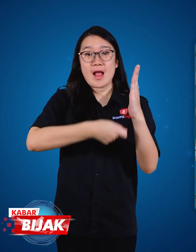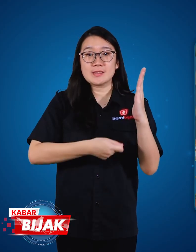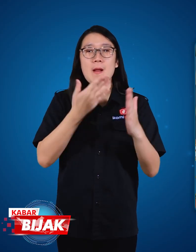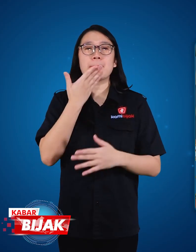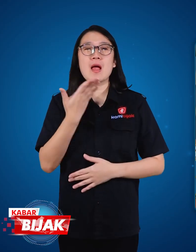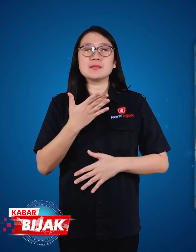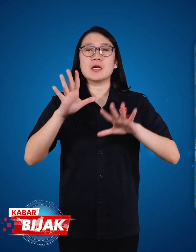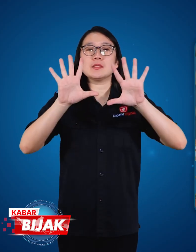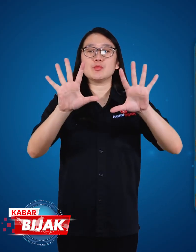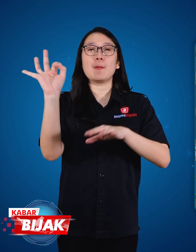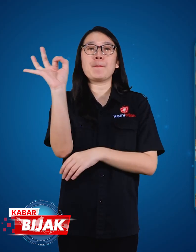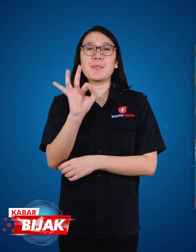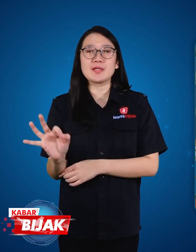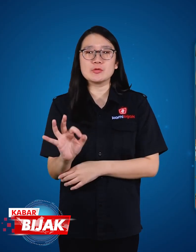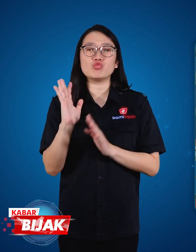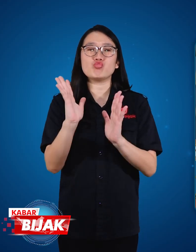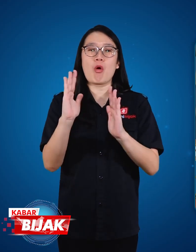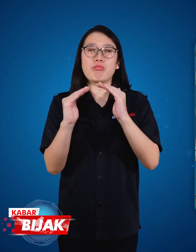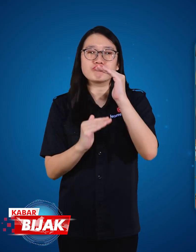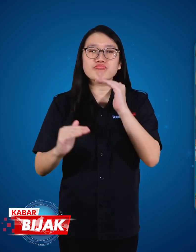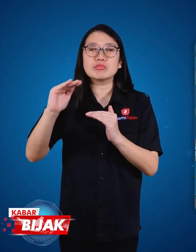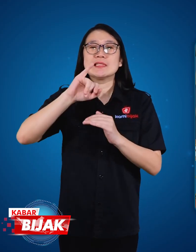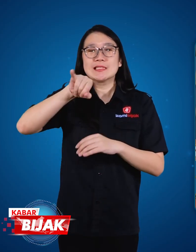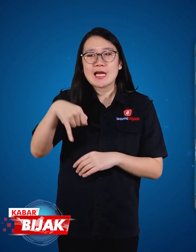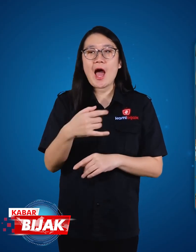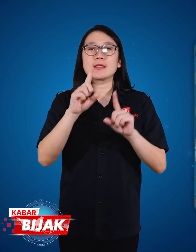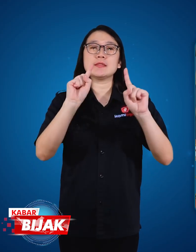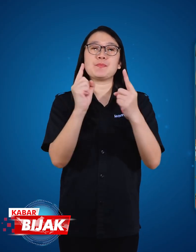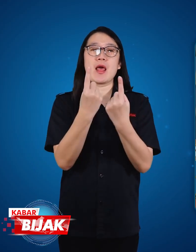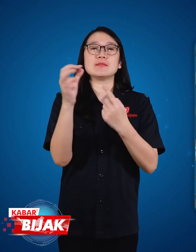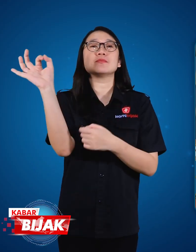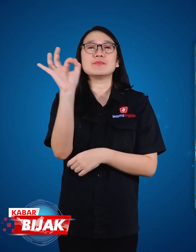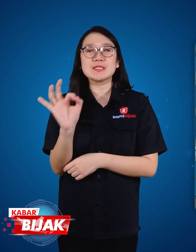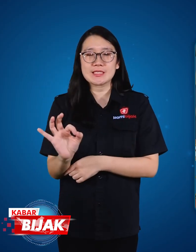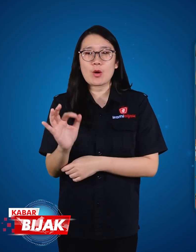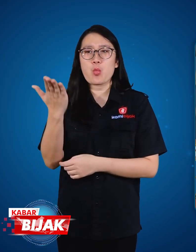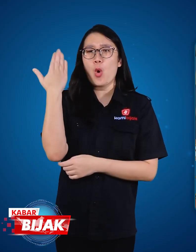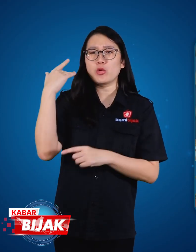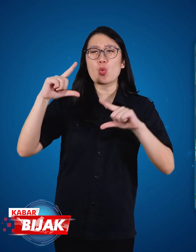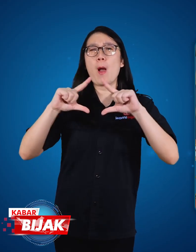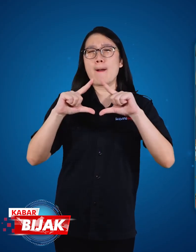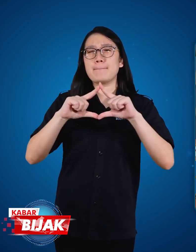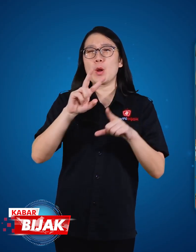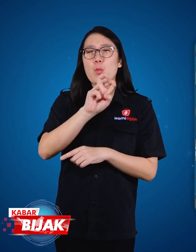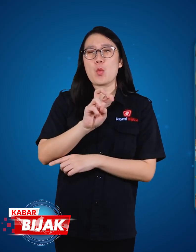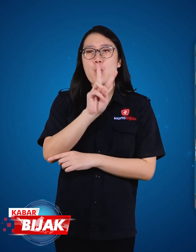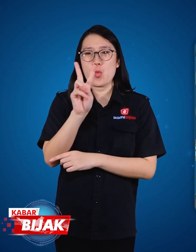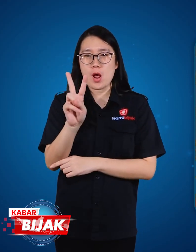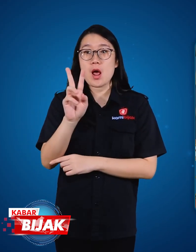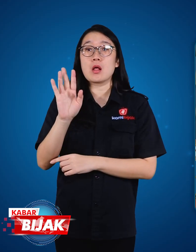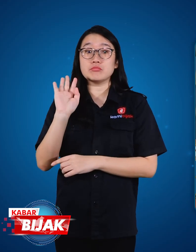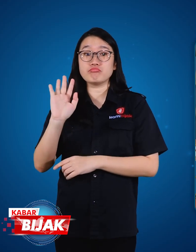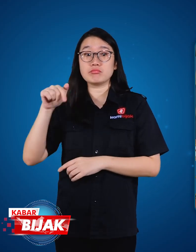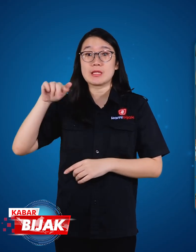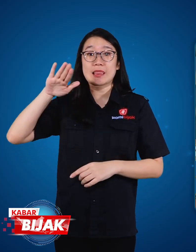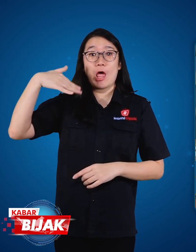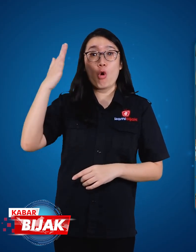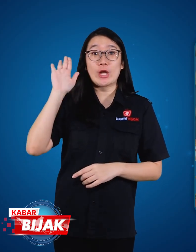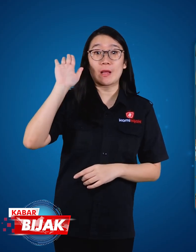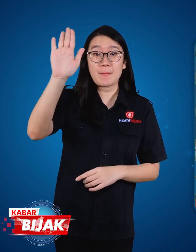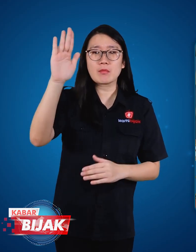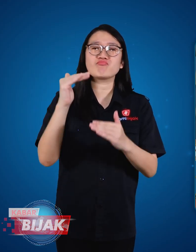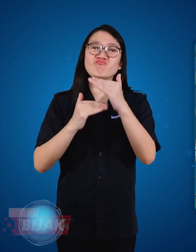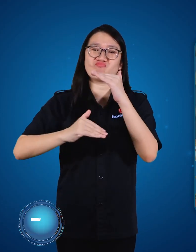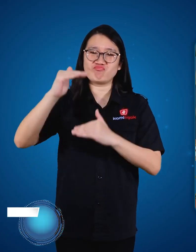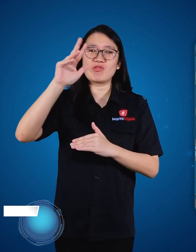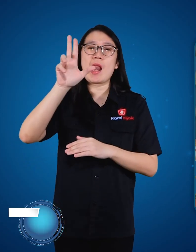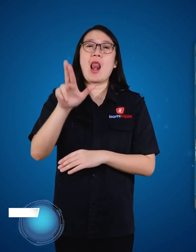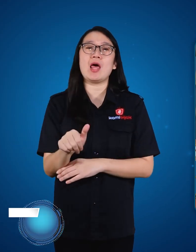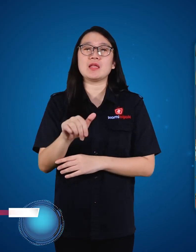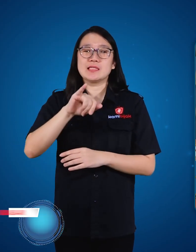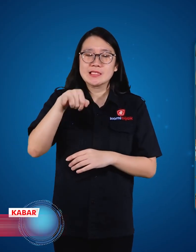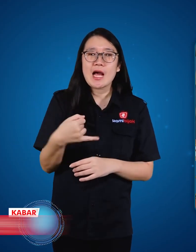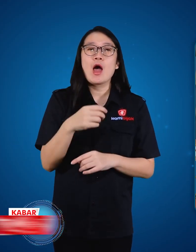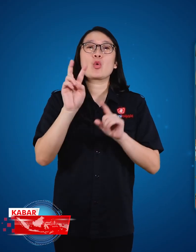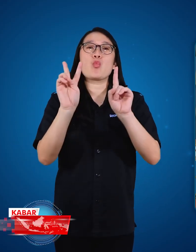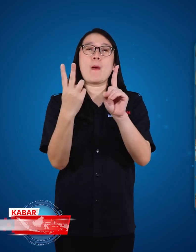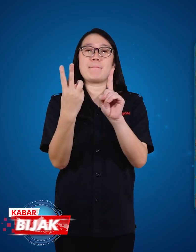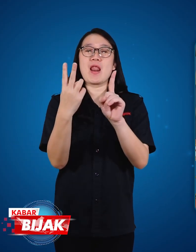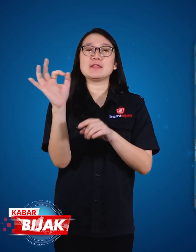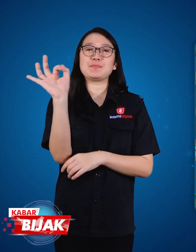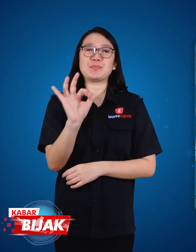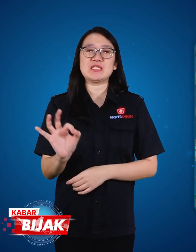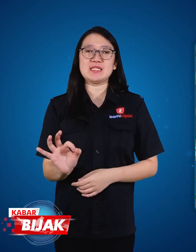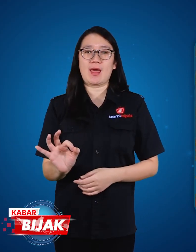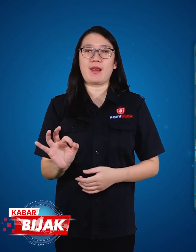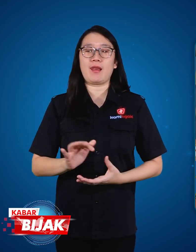Pajak sebelumnya sebesar 10 persen, sudah naik menjadi 11 persen pada April 2022. Tahun depan naik lagi menjadi 12 persen.